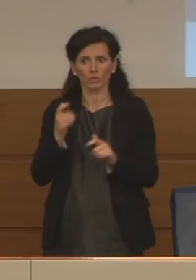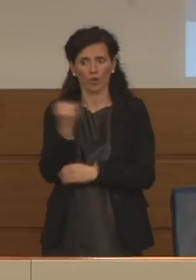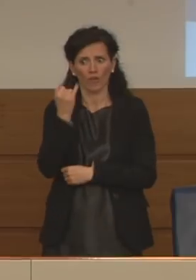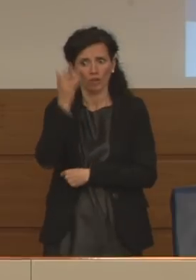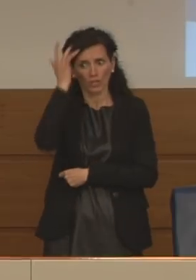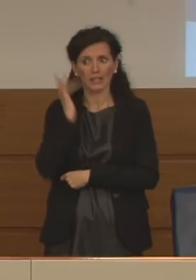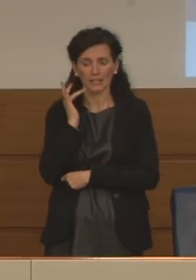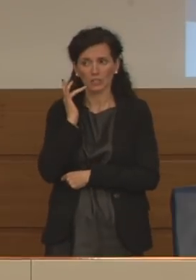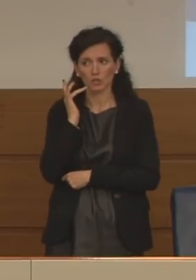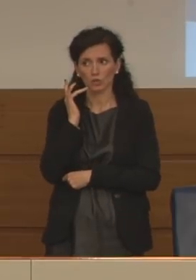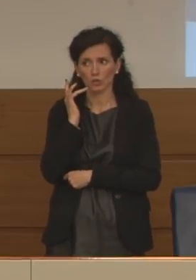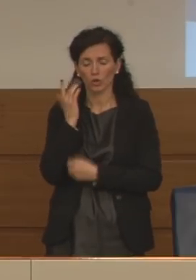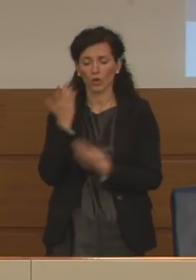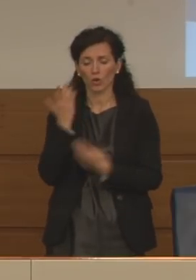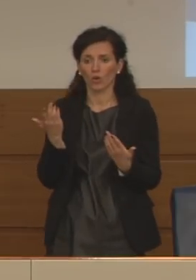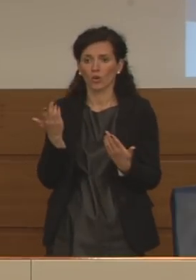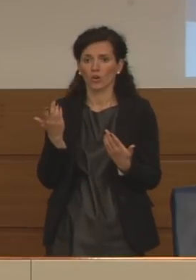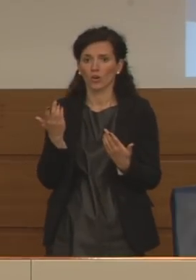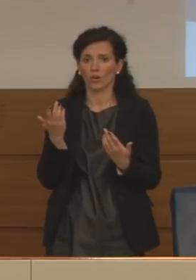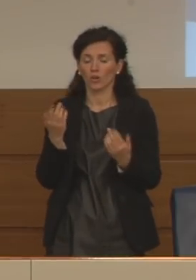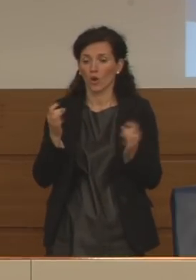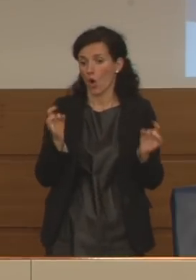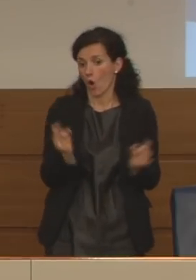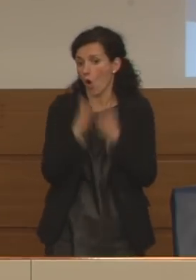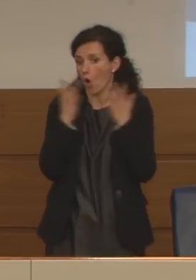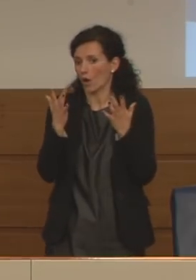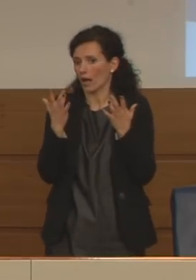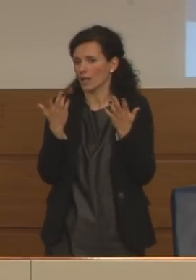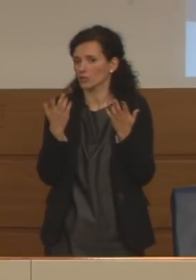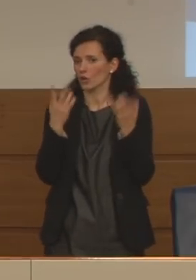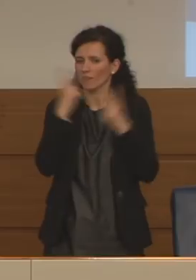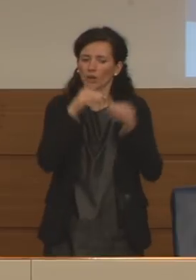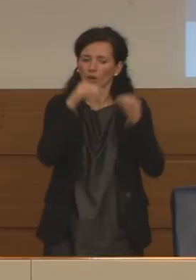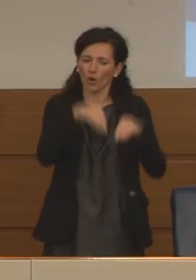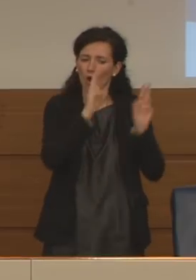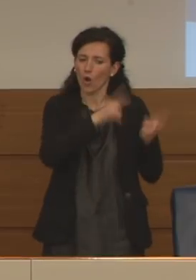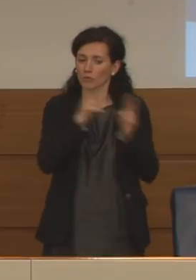non in tutte le occasioni è stato possibile garantire questo ai medici finora.